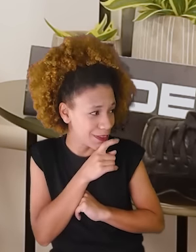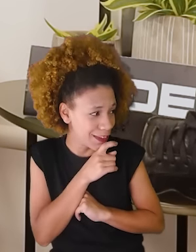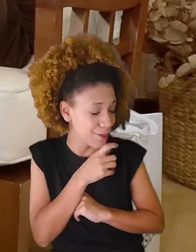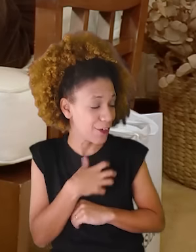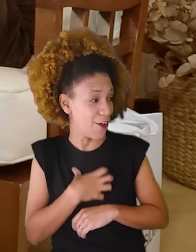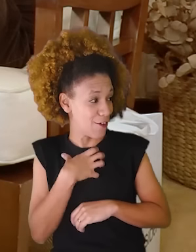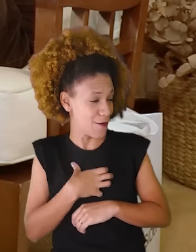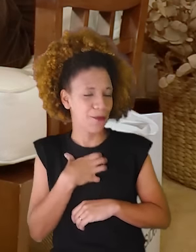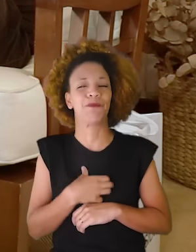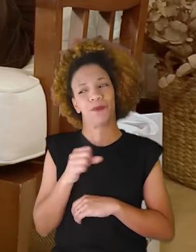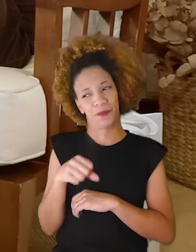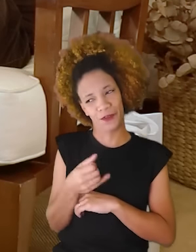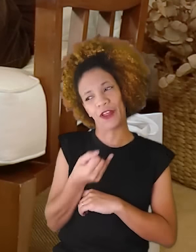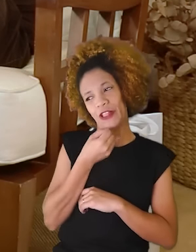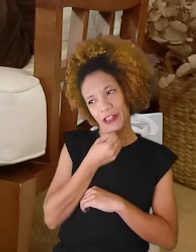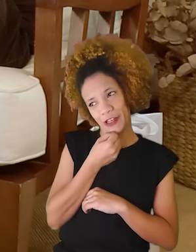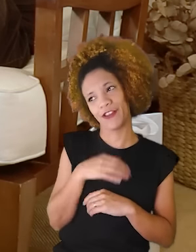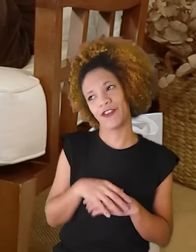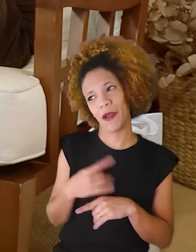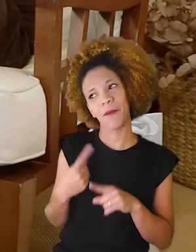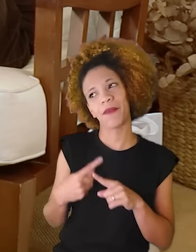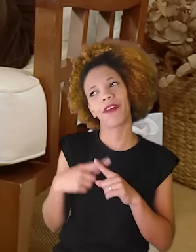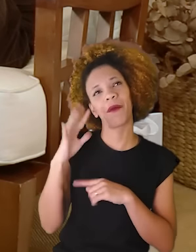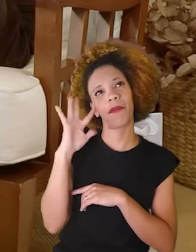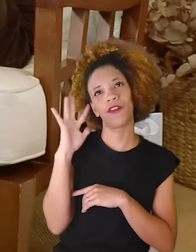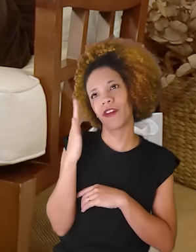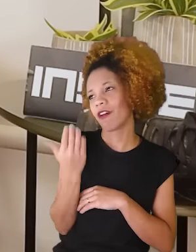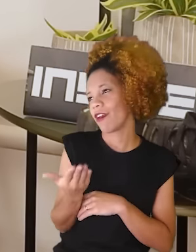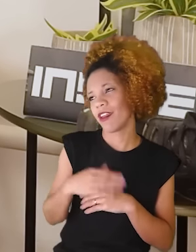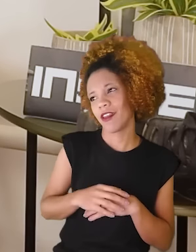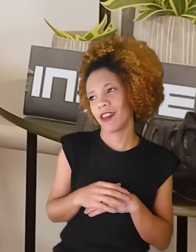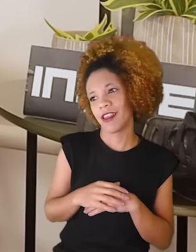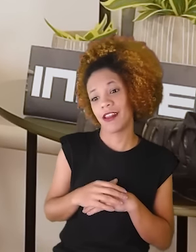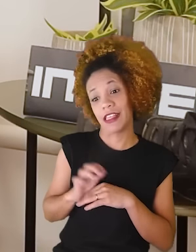ficava puto com isso ah ficava chateado né Porque pô imagina tu se ele é ele é super de esquerda né